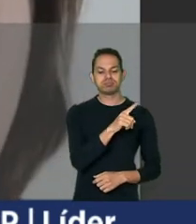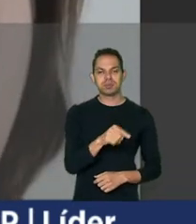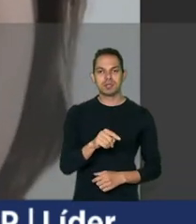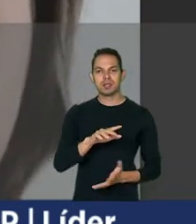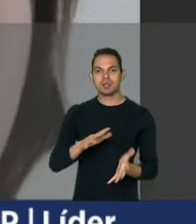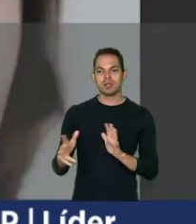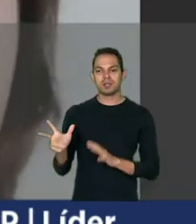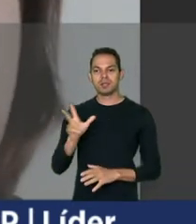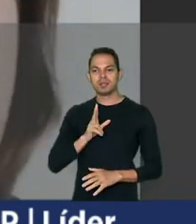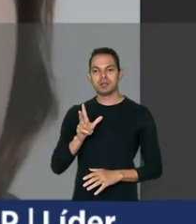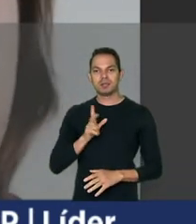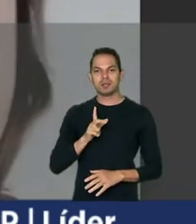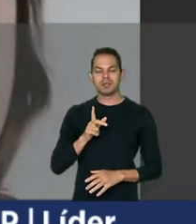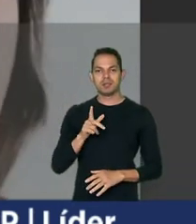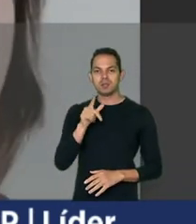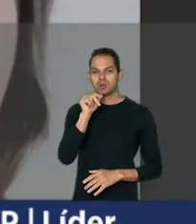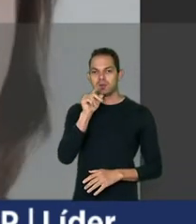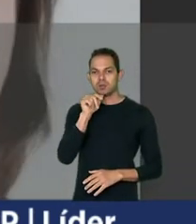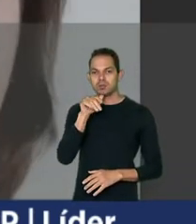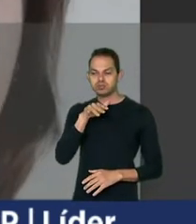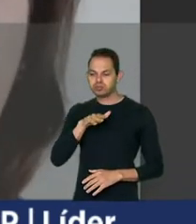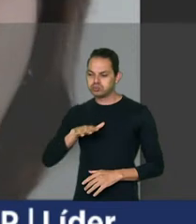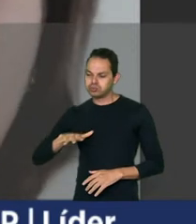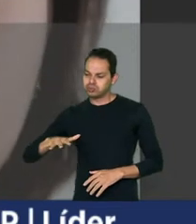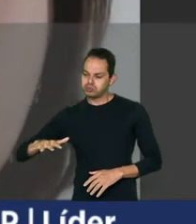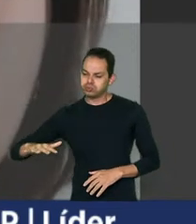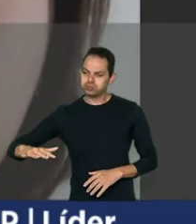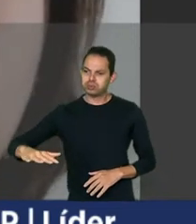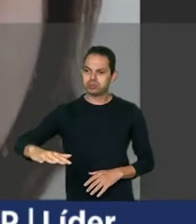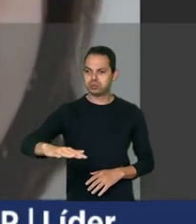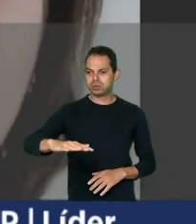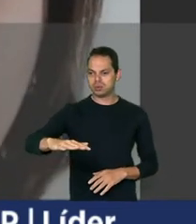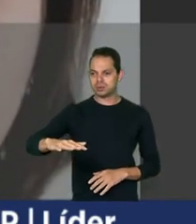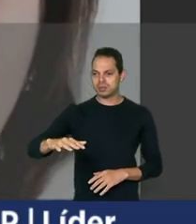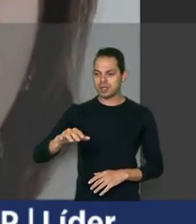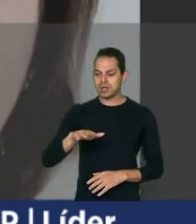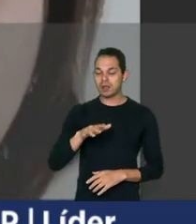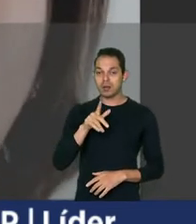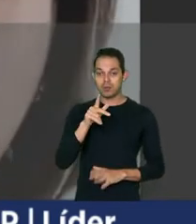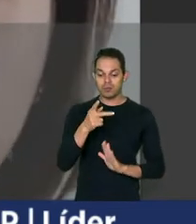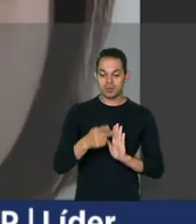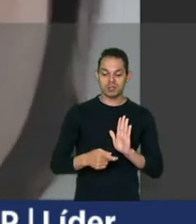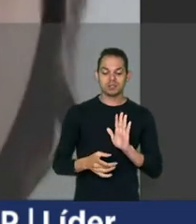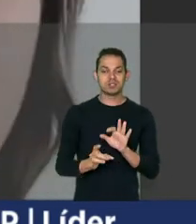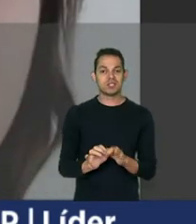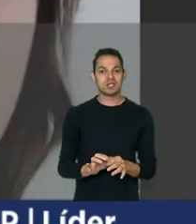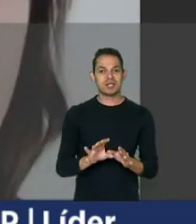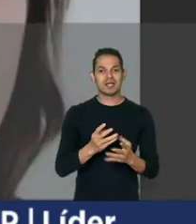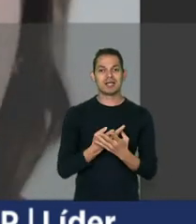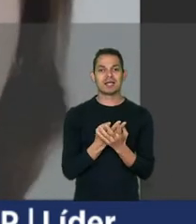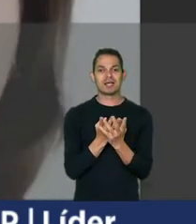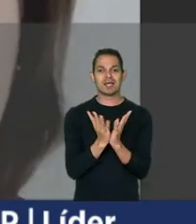POSSIBILITA A PRIVATIZAÇÃO DE ÁREAS COSTEIRAS, LITORÂNEAS NO BRASIL. ACOMPANHADA COM ESSE PROJETO DE LEGALIZAÇÃO DOS